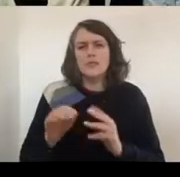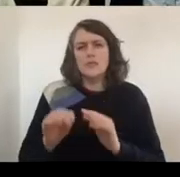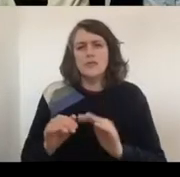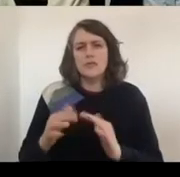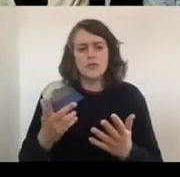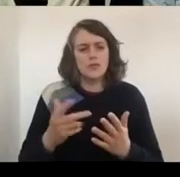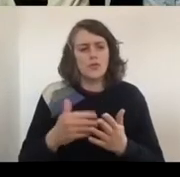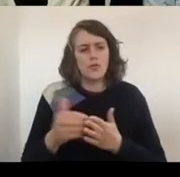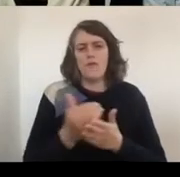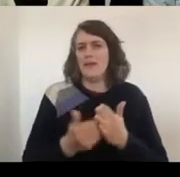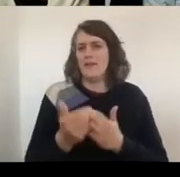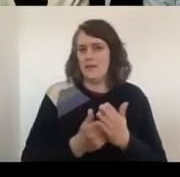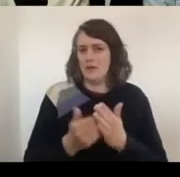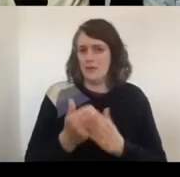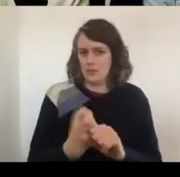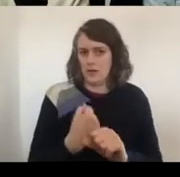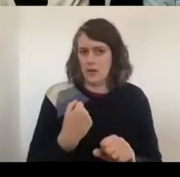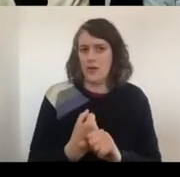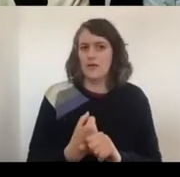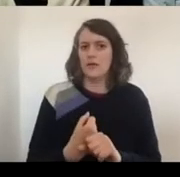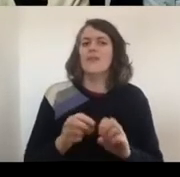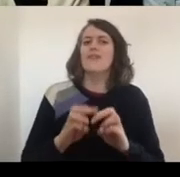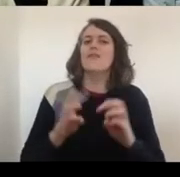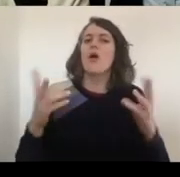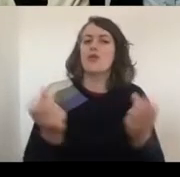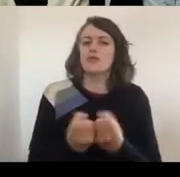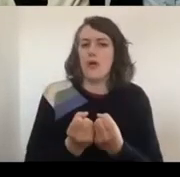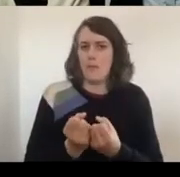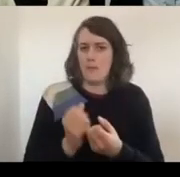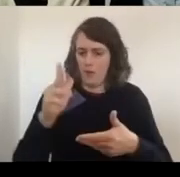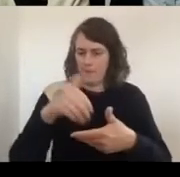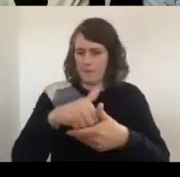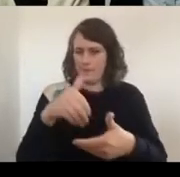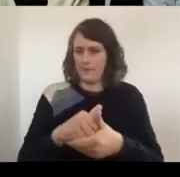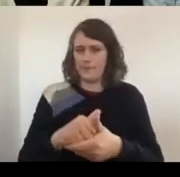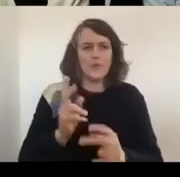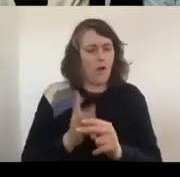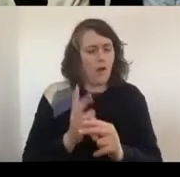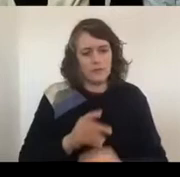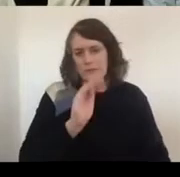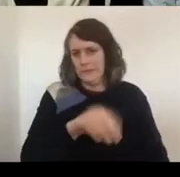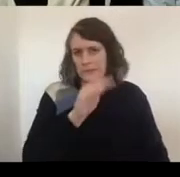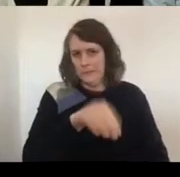oder dem Workshop, weisen wir immer wieder darauf hin und fordern die Schüler*innen auf,